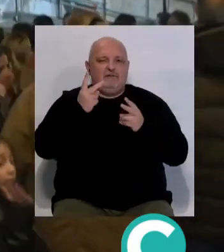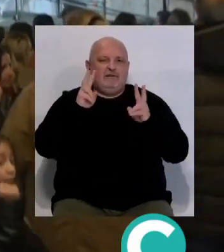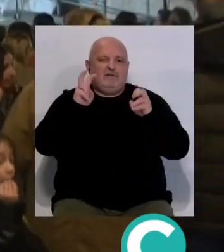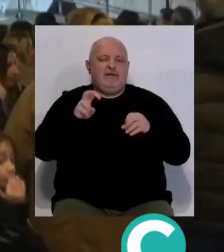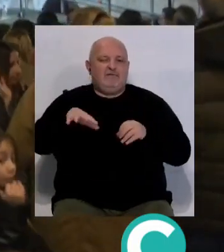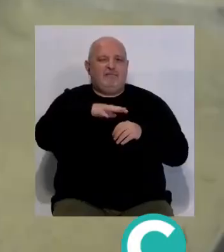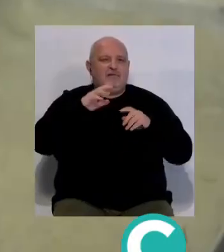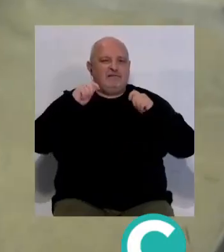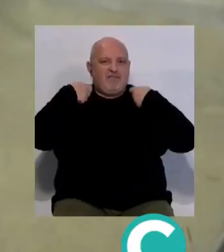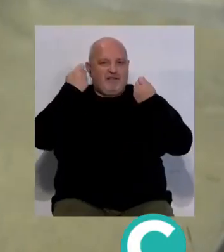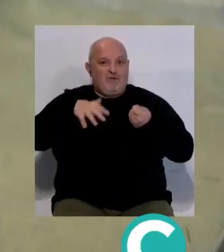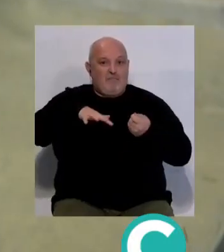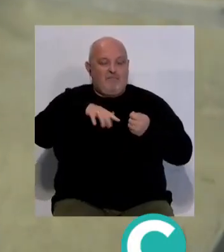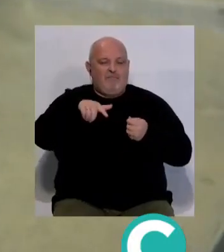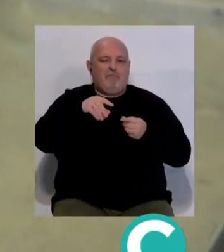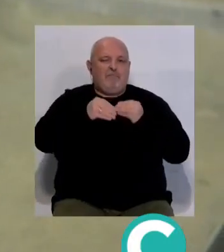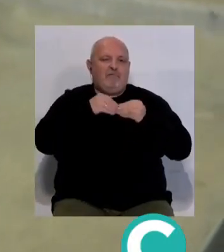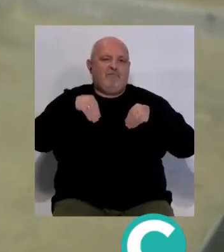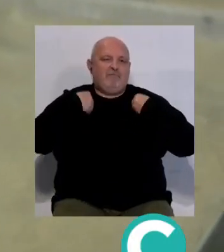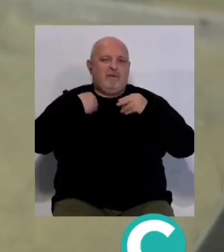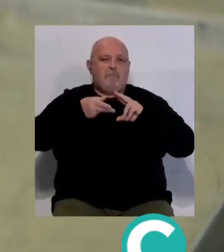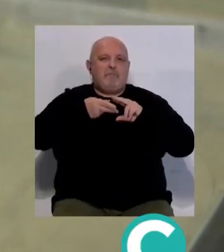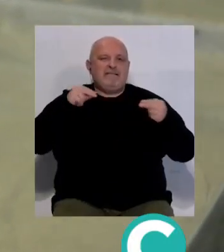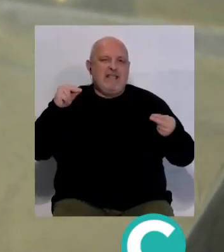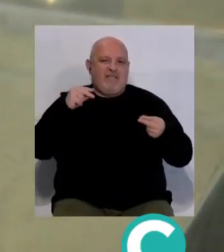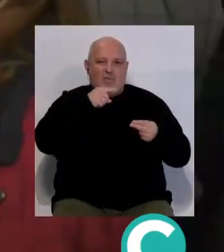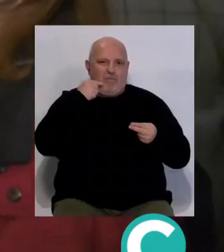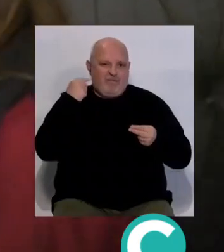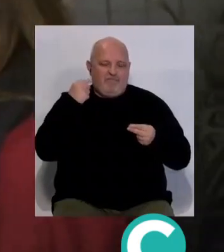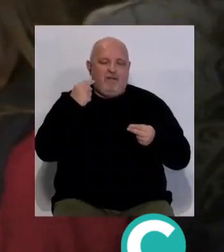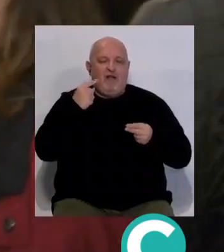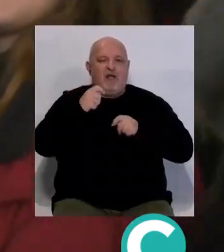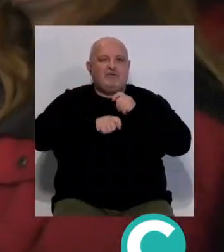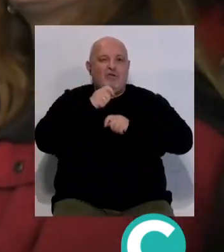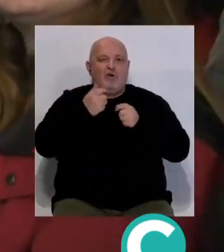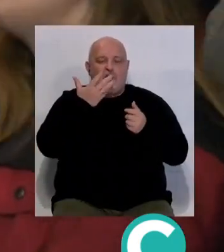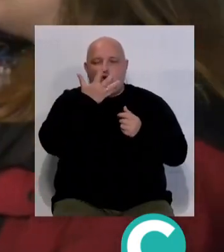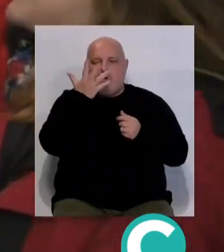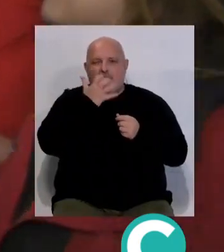céntrica plaza de San Francisco para disfrutar de la pesti la asociación de comparsistas 1960